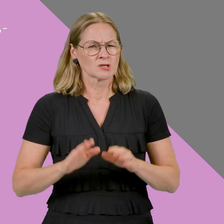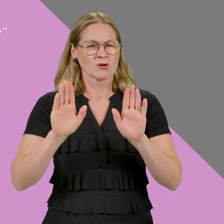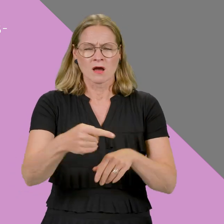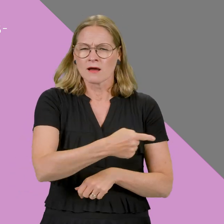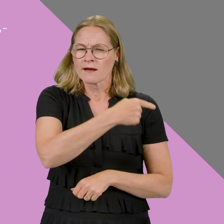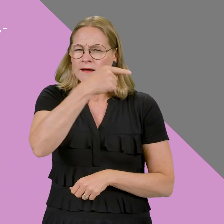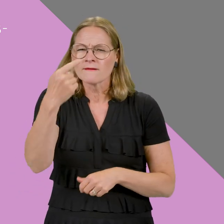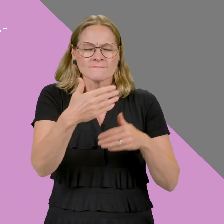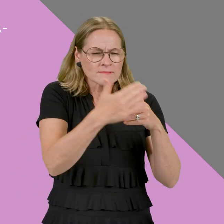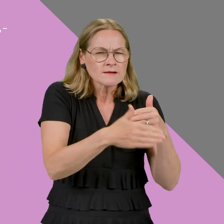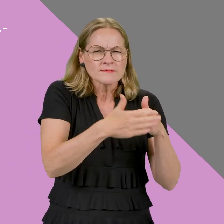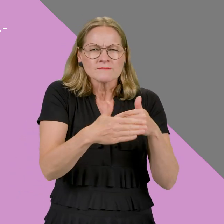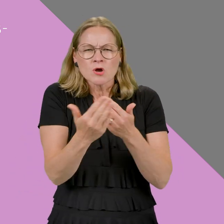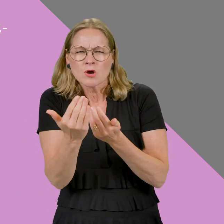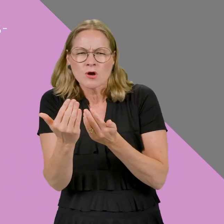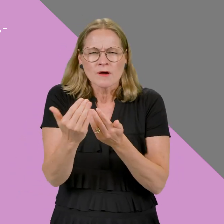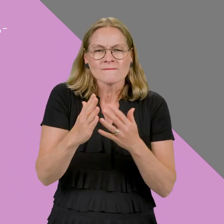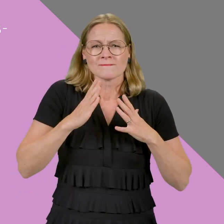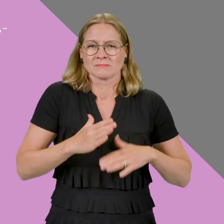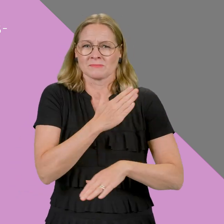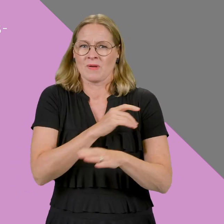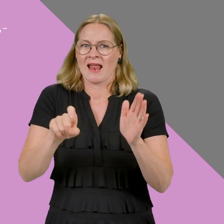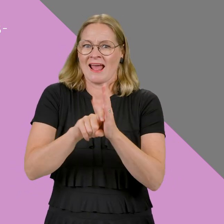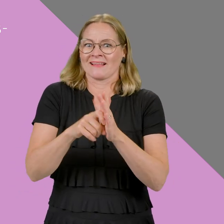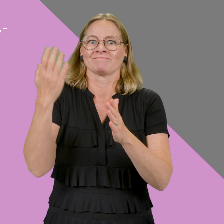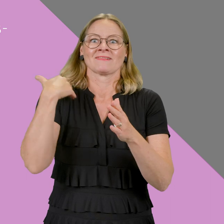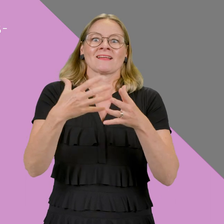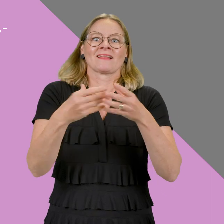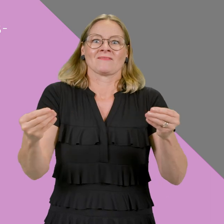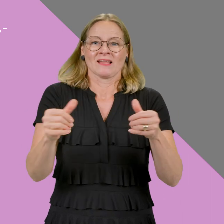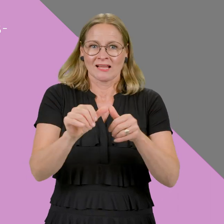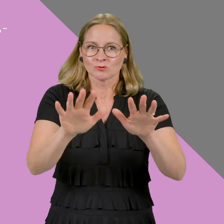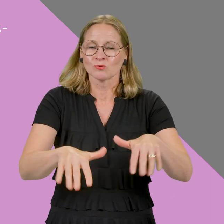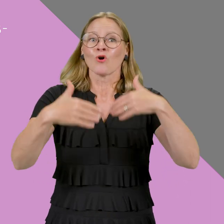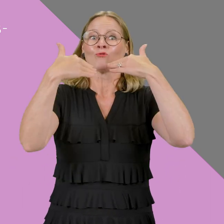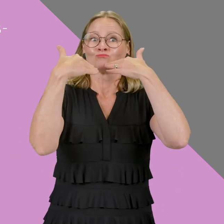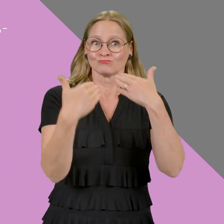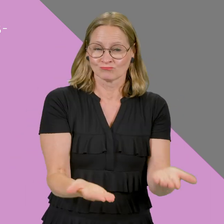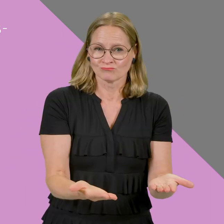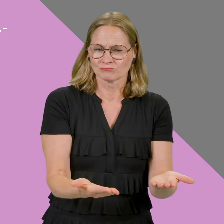Eduskunta hyväksyi keväällä kauan valmistellun ja odotetun vammaispalvelulain.